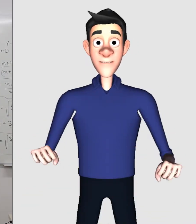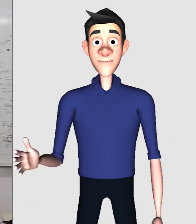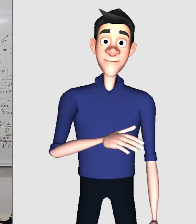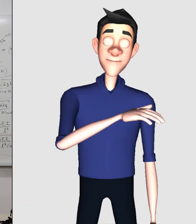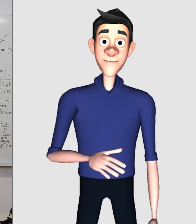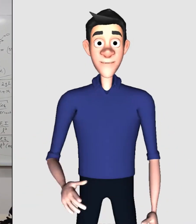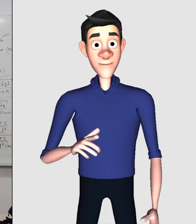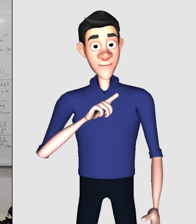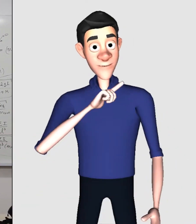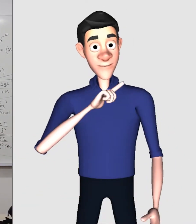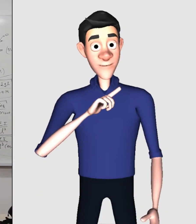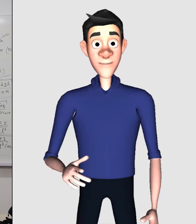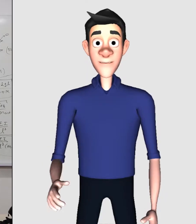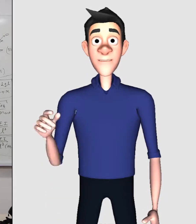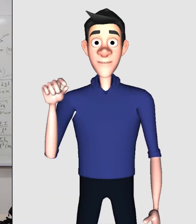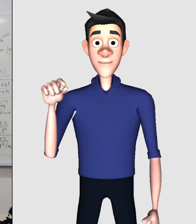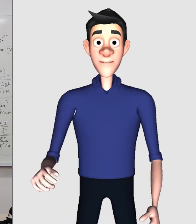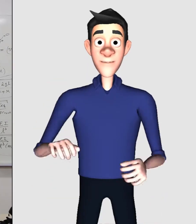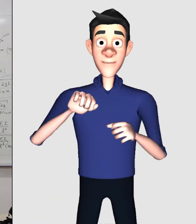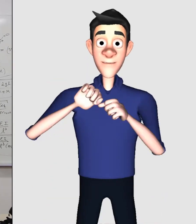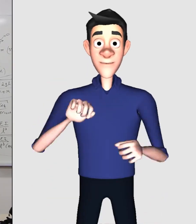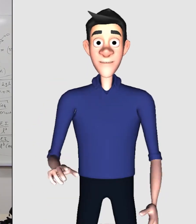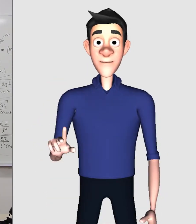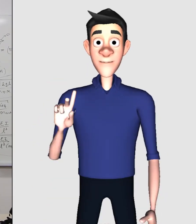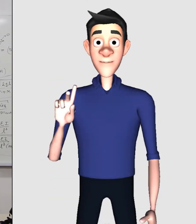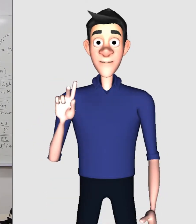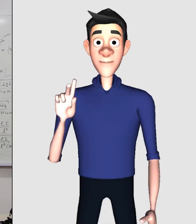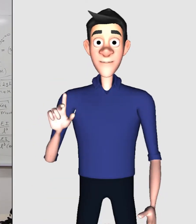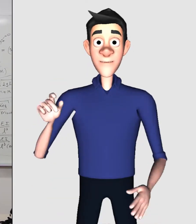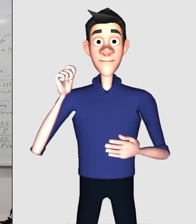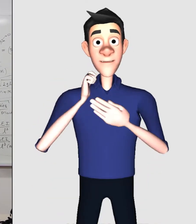Não é